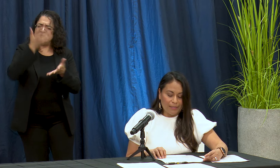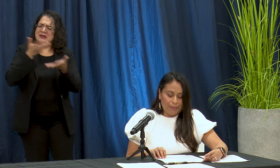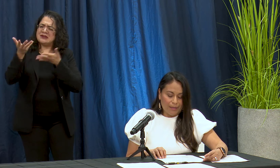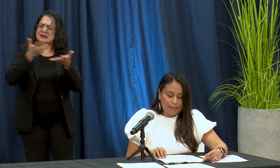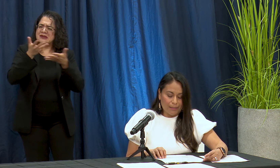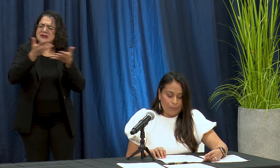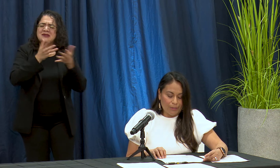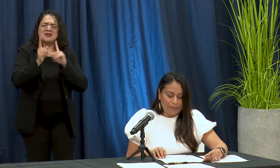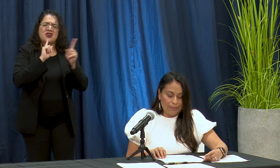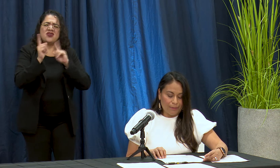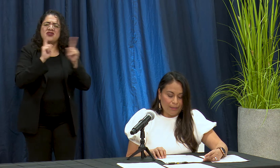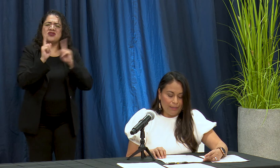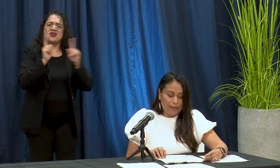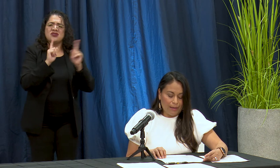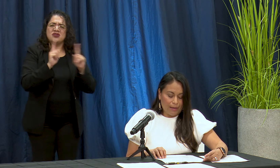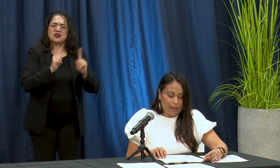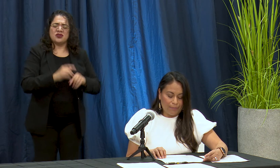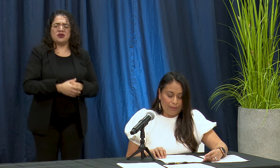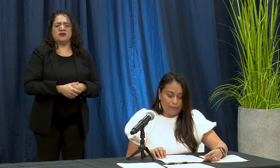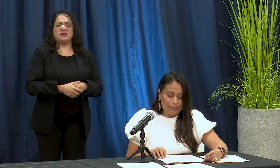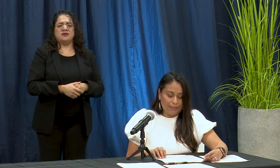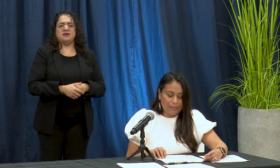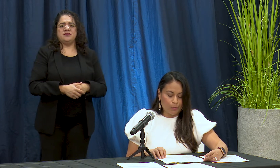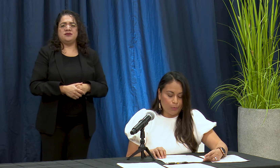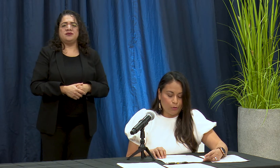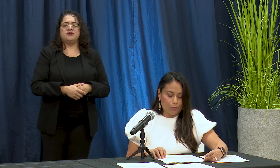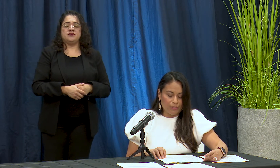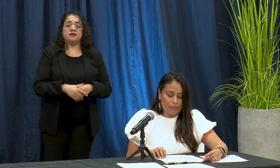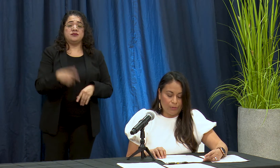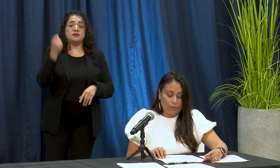semana despues de abrir a beer ciertas proporciona nuestro